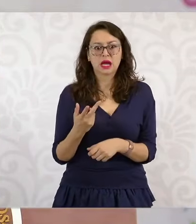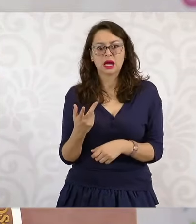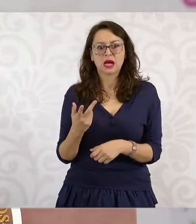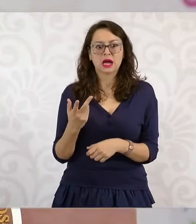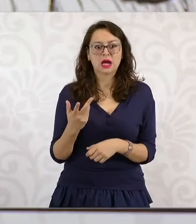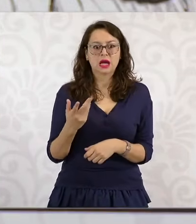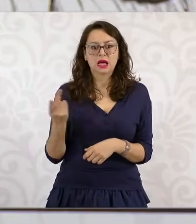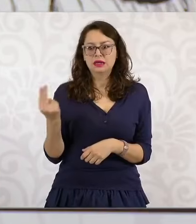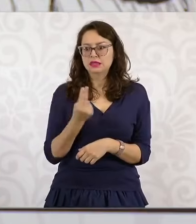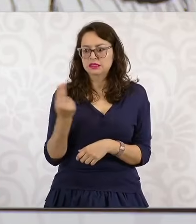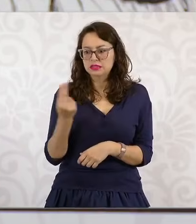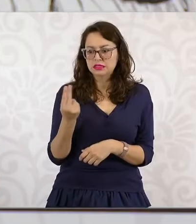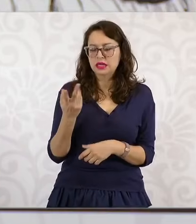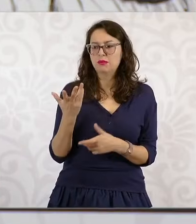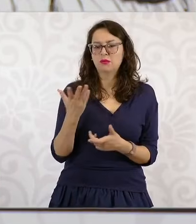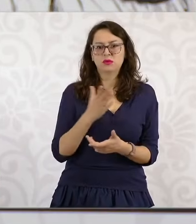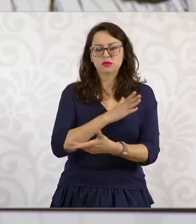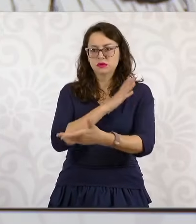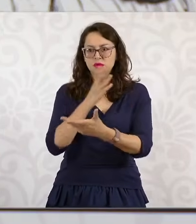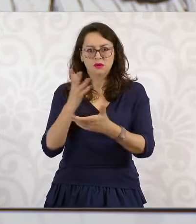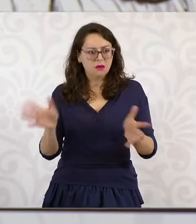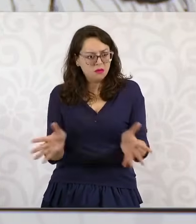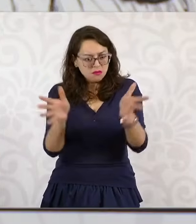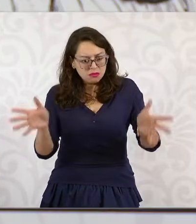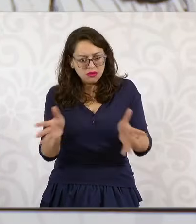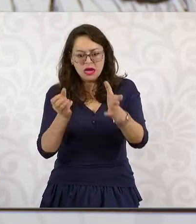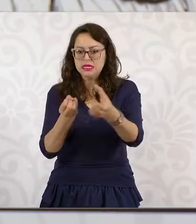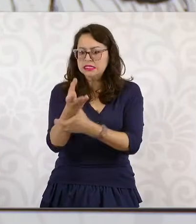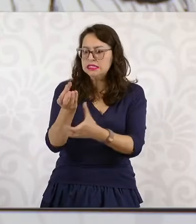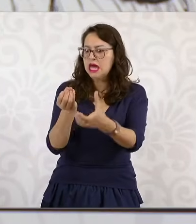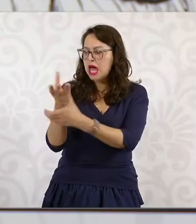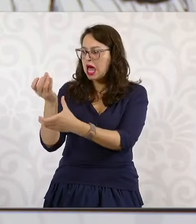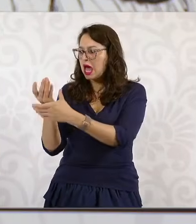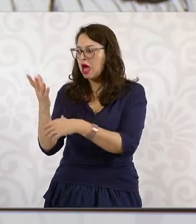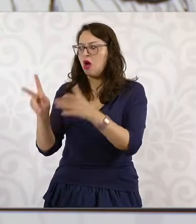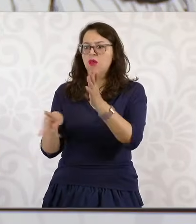que vaya más a los lugares para comprarla, que salgan más, que se vuelvan a reunir en fiestas,